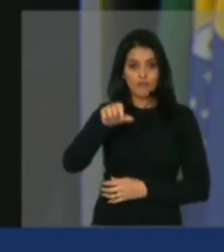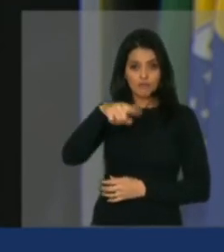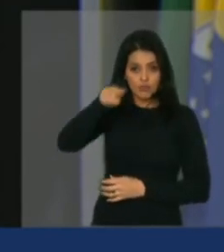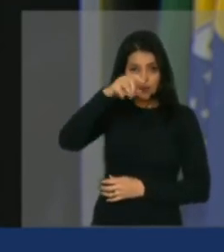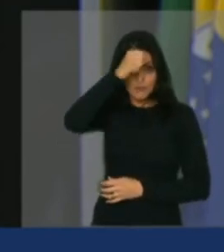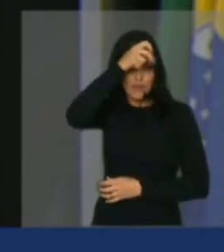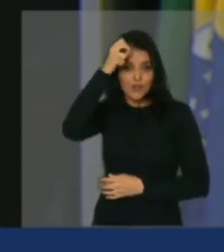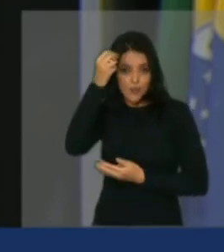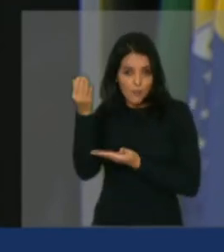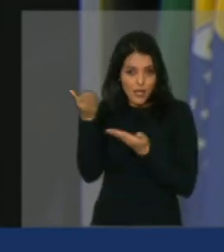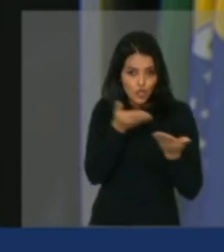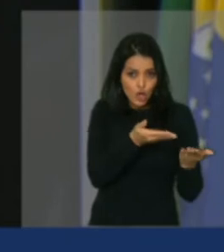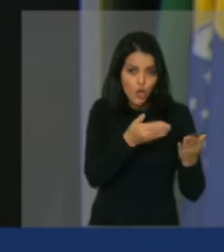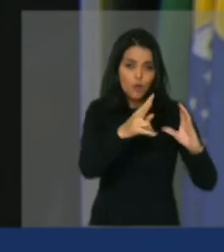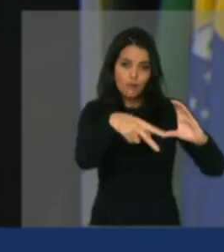G E EM ESPECIAL, DE DOIS MUNICÍPIOS, O MUNICÍPIO DE